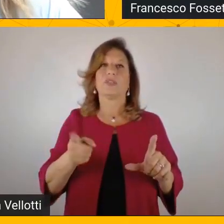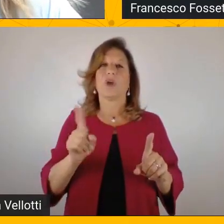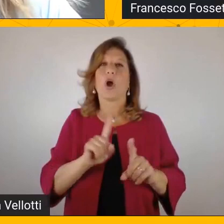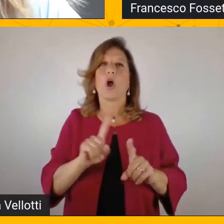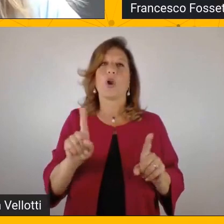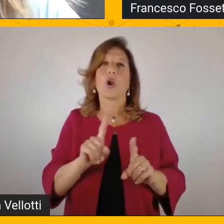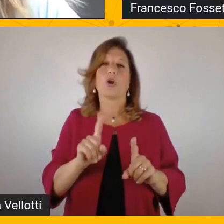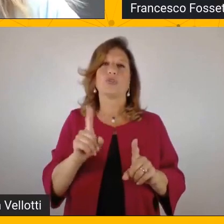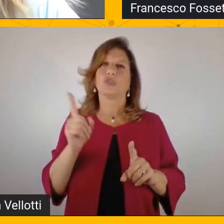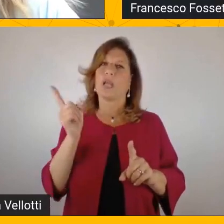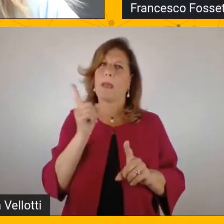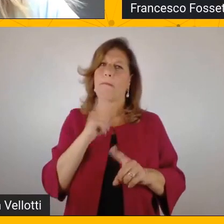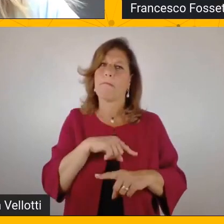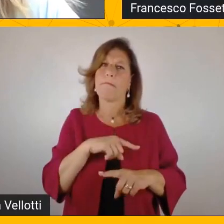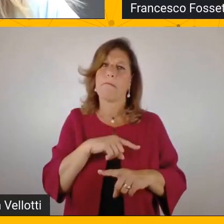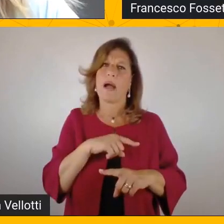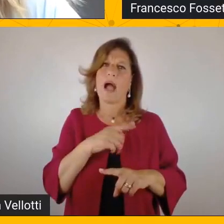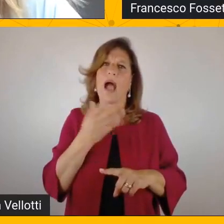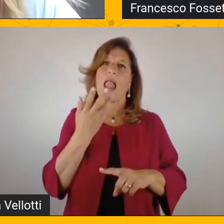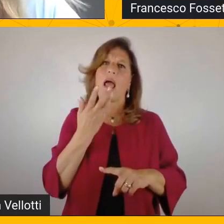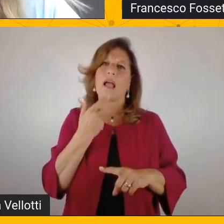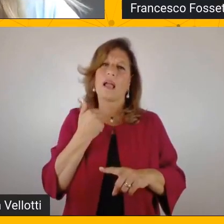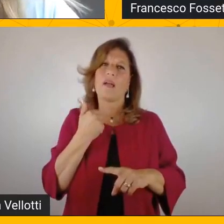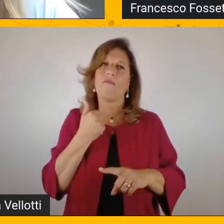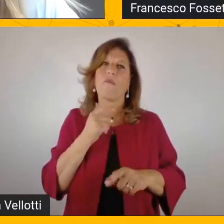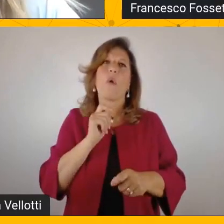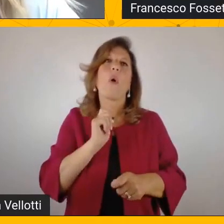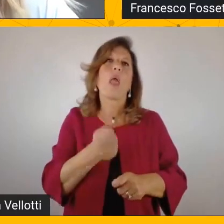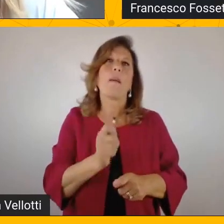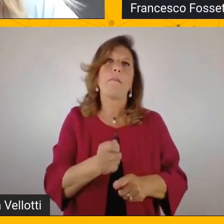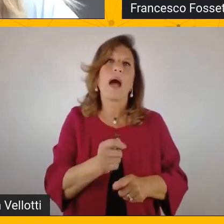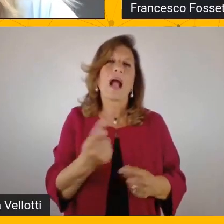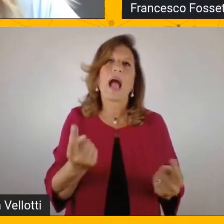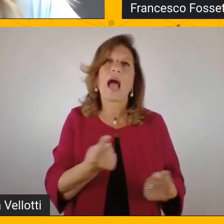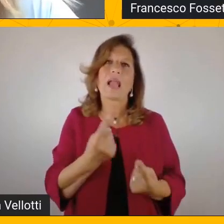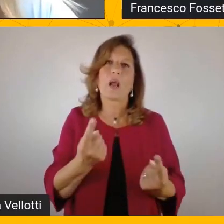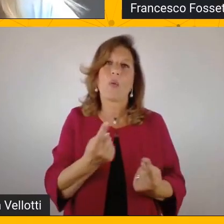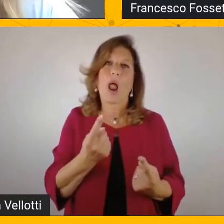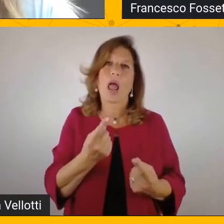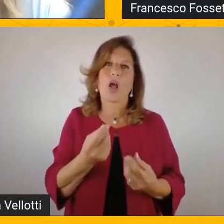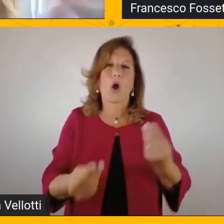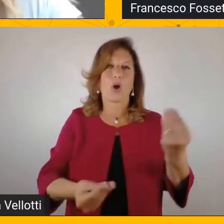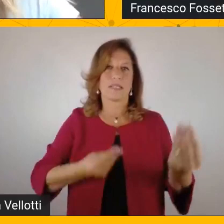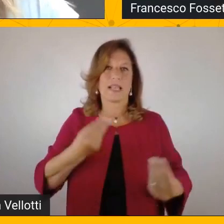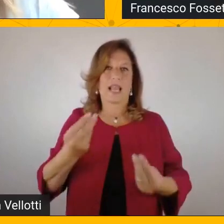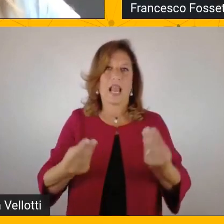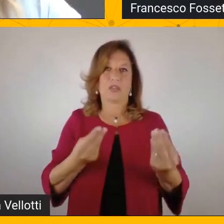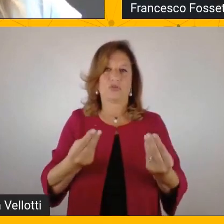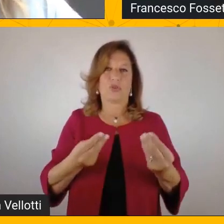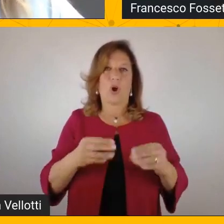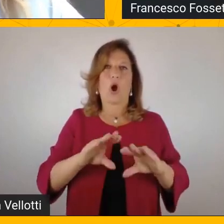senso che non c'è nulla di male nell'avere delle attività a pagamento nel gioco, nel senso